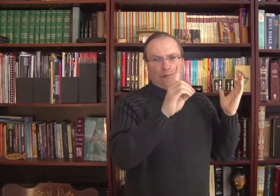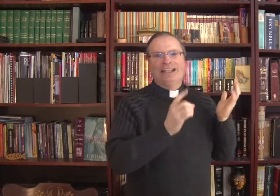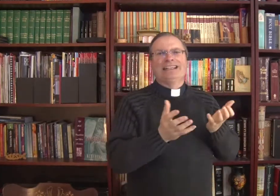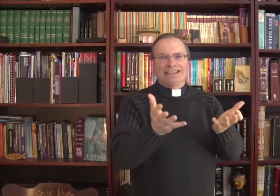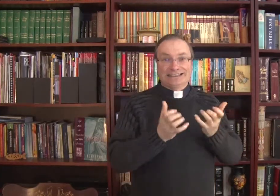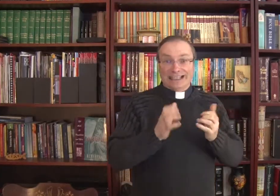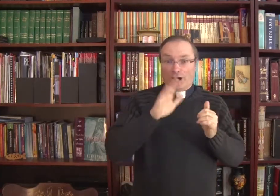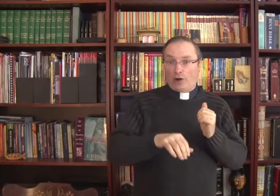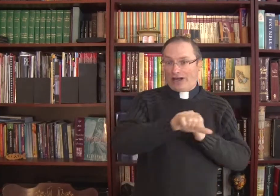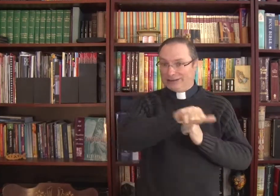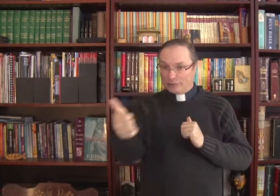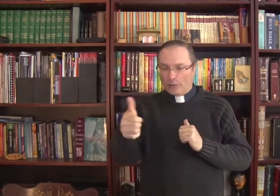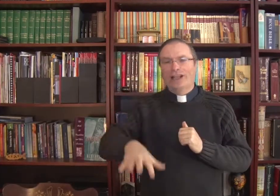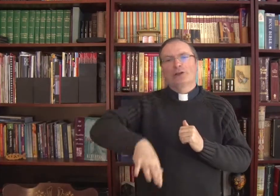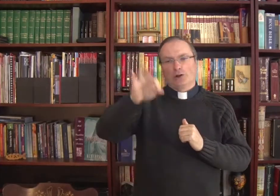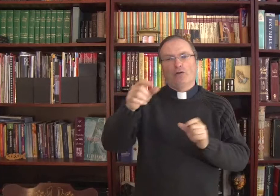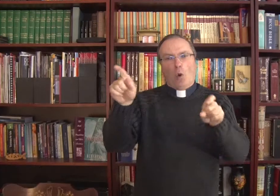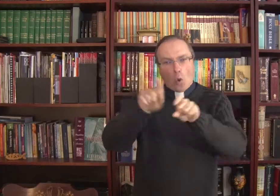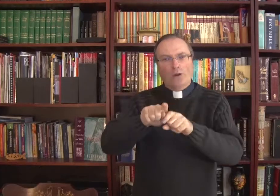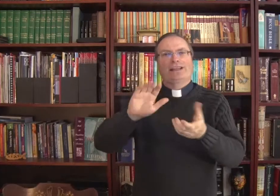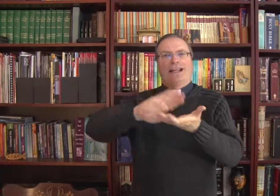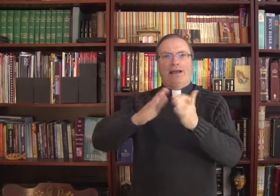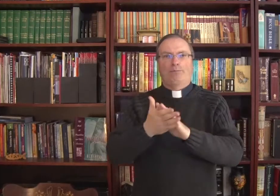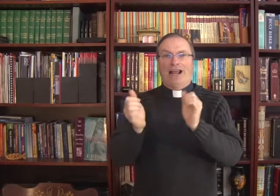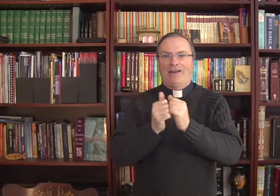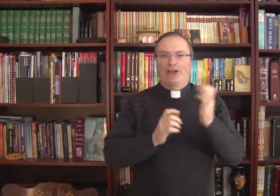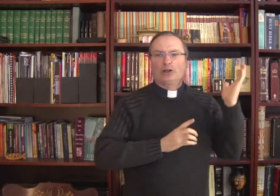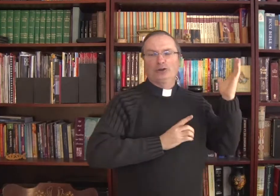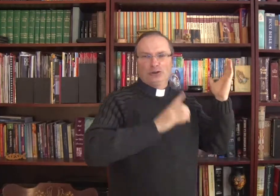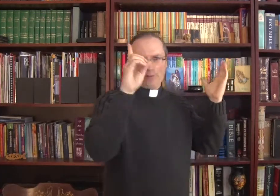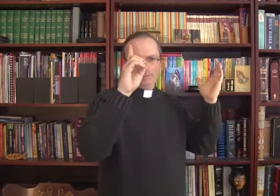désirent que les autres découvrent aussi la paix avec Dieu.